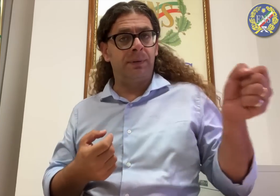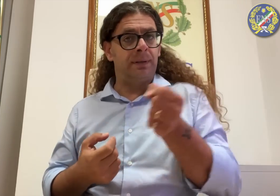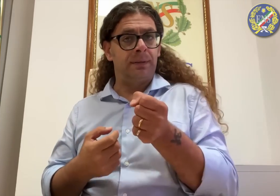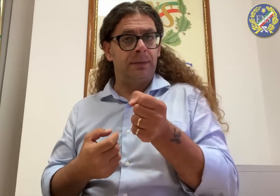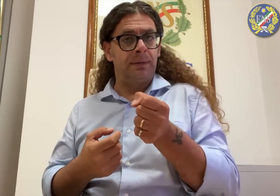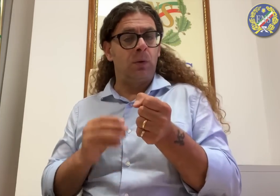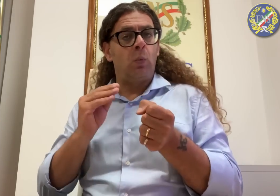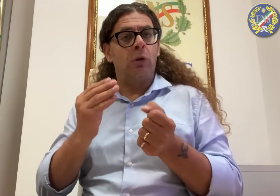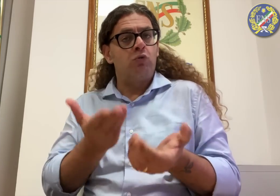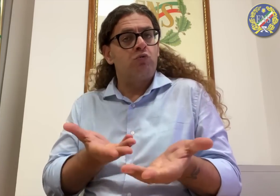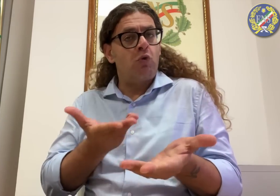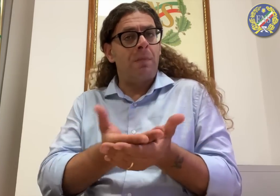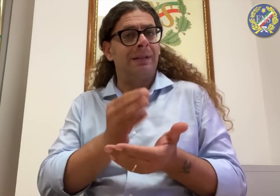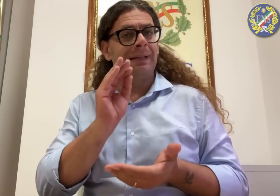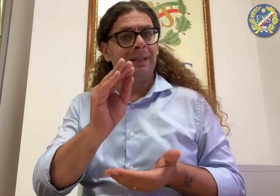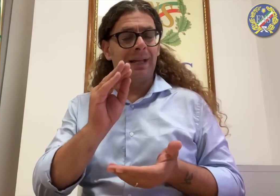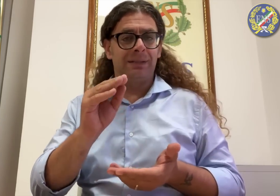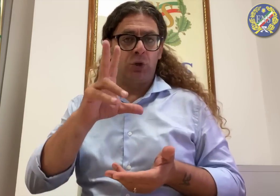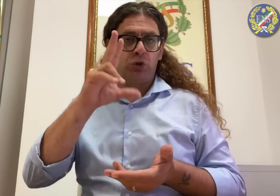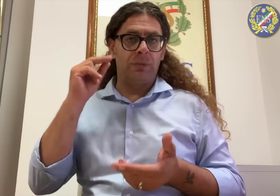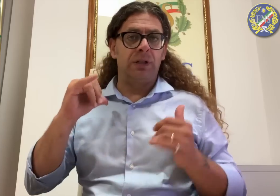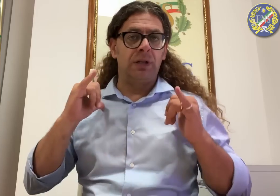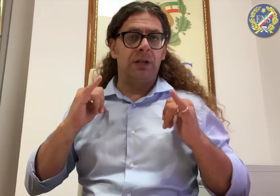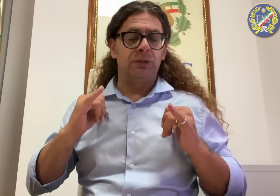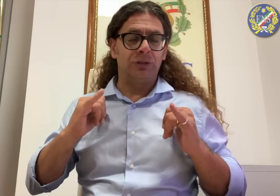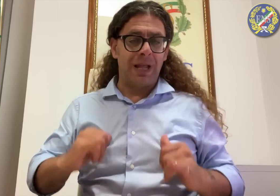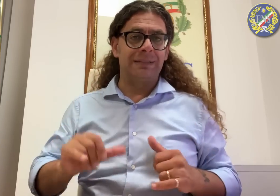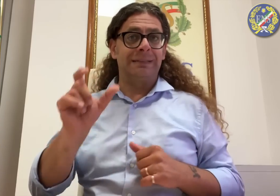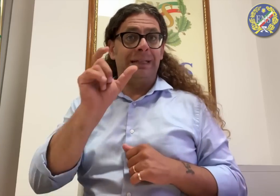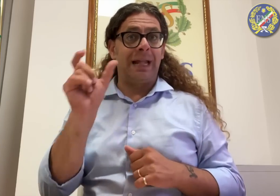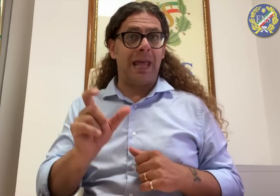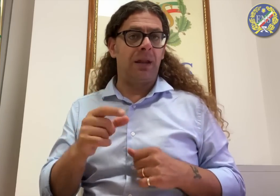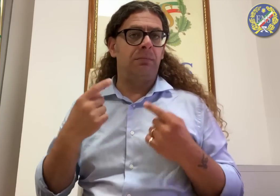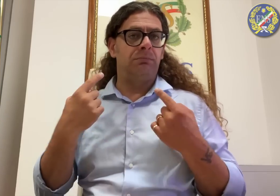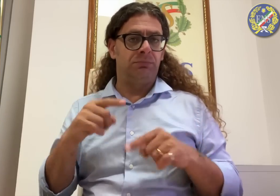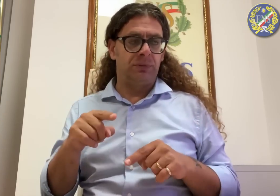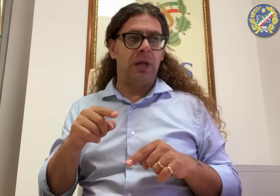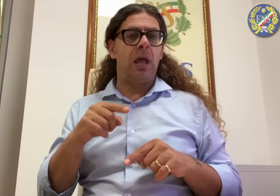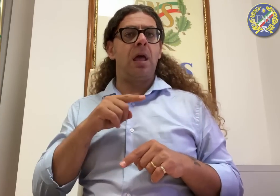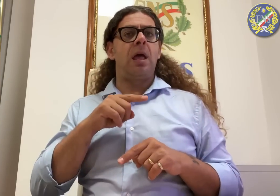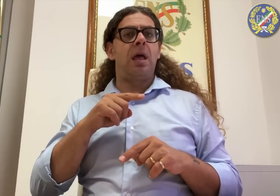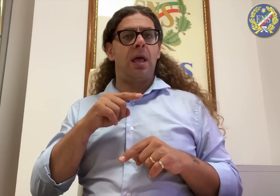garantire la presenza di un interprete al momento della presentazione dell’istanza per l’ottenimento del certificato di cittadinanza.